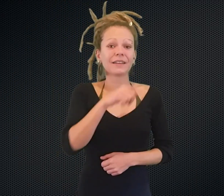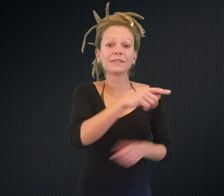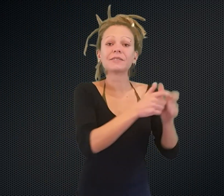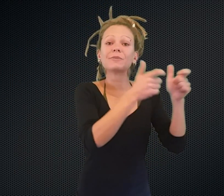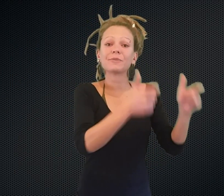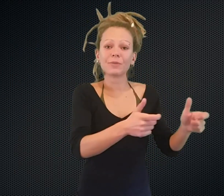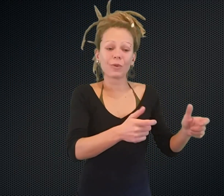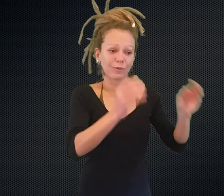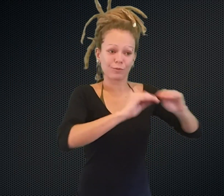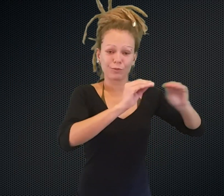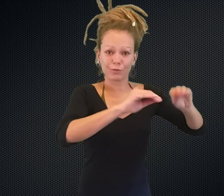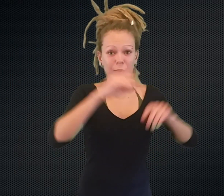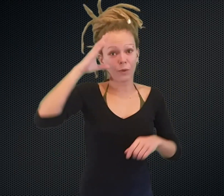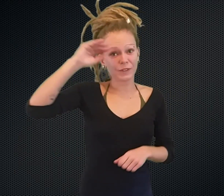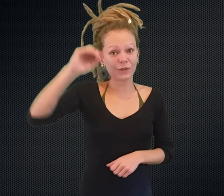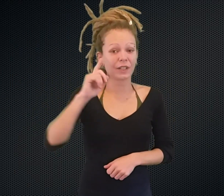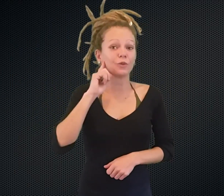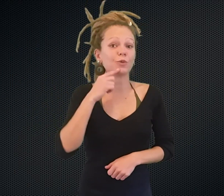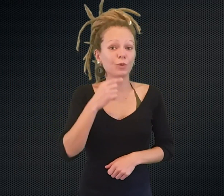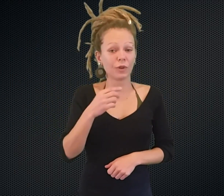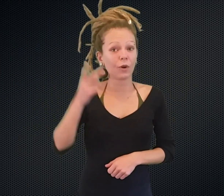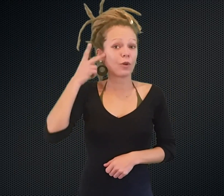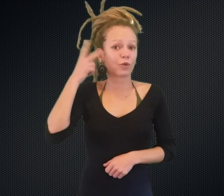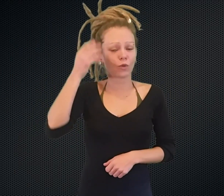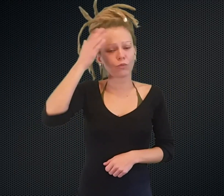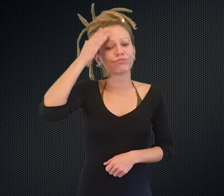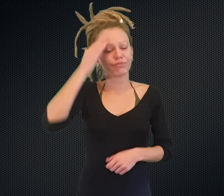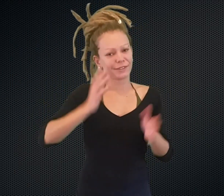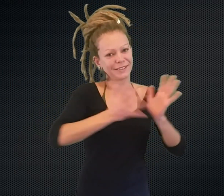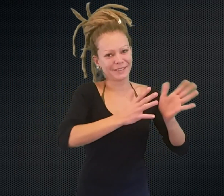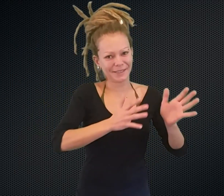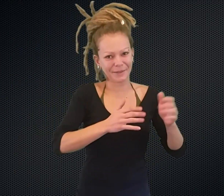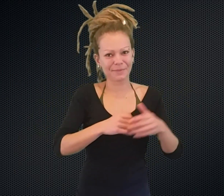Cet établissement est enseigné par de professionnels Sourds et entendants signants.